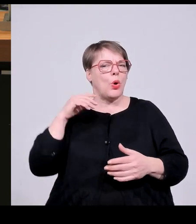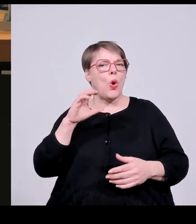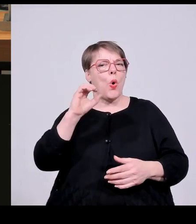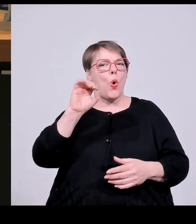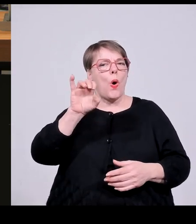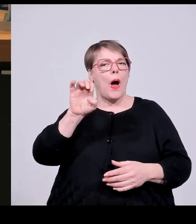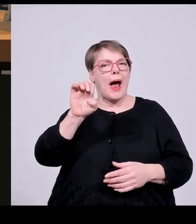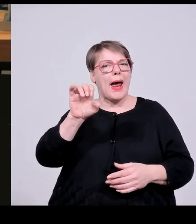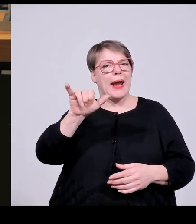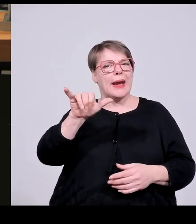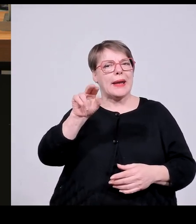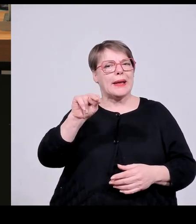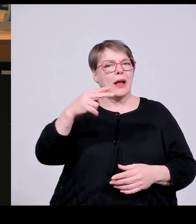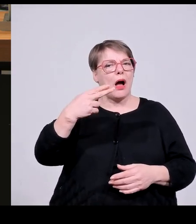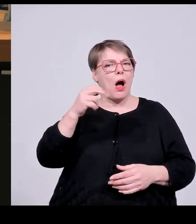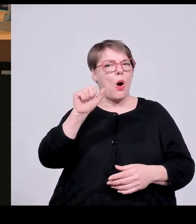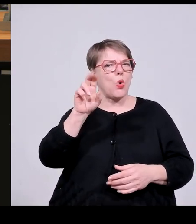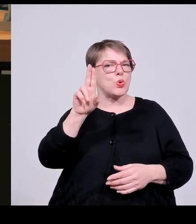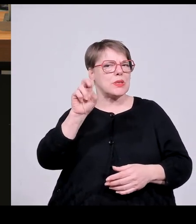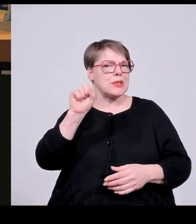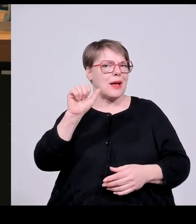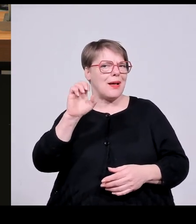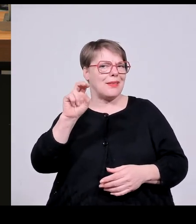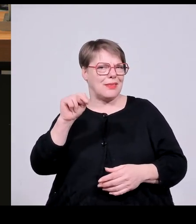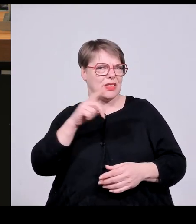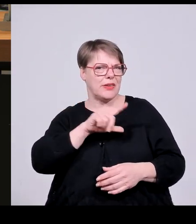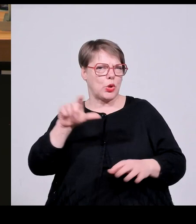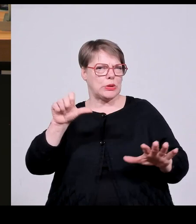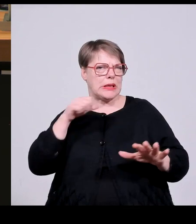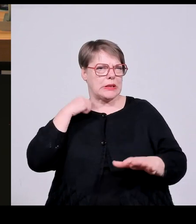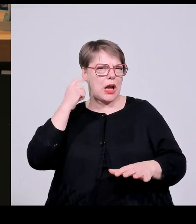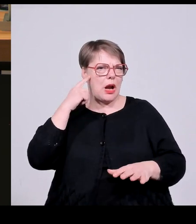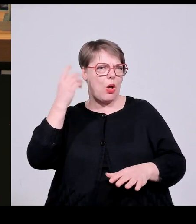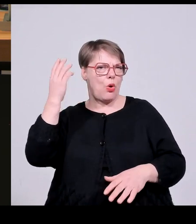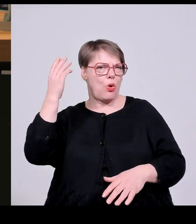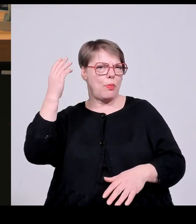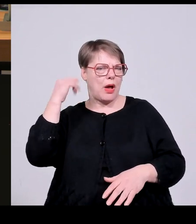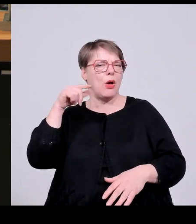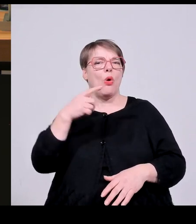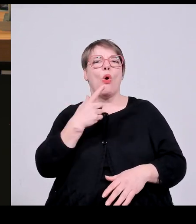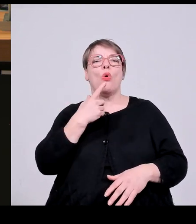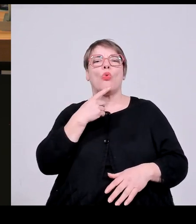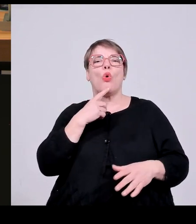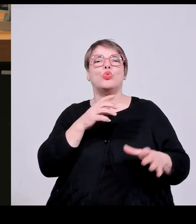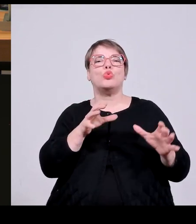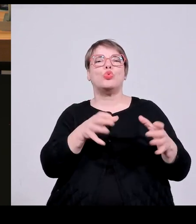Nun ja, also reden wir doch mal darüber, warum hier die Auseinandersetzung über die Raumverteilung so stockt. Ich